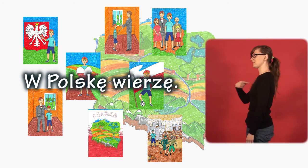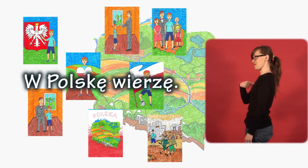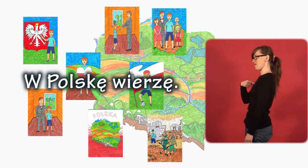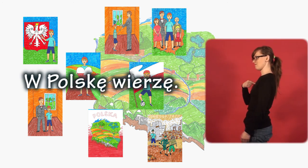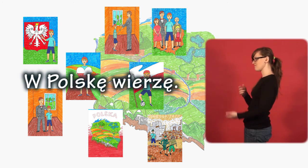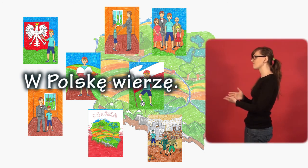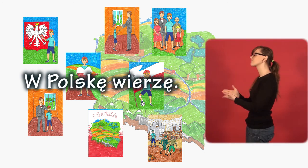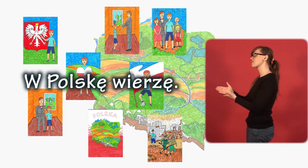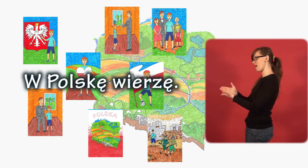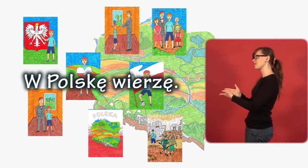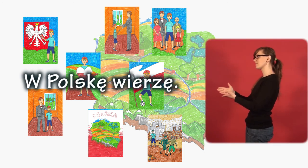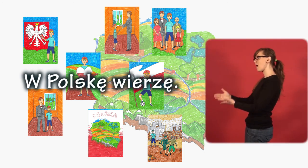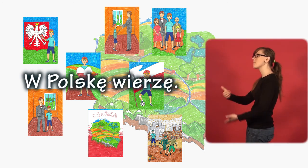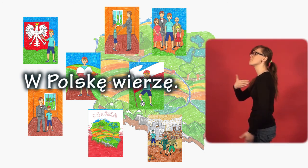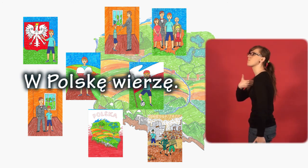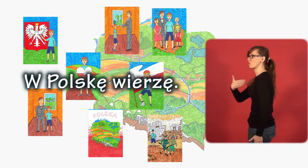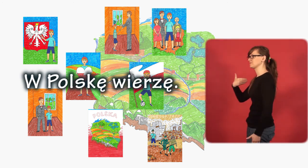W Polskę wierzę.